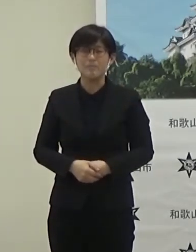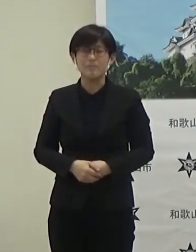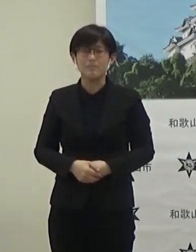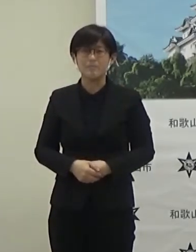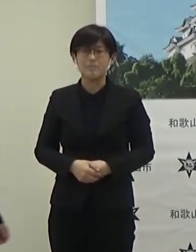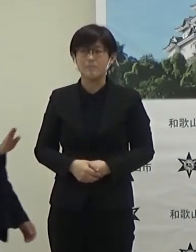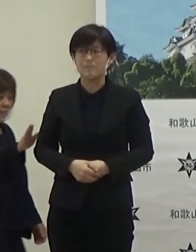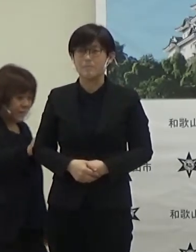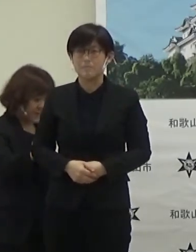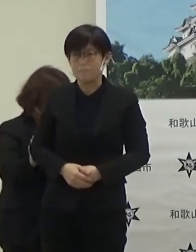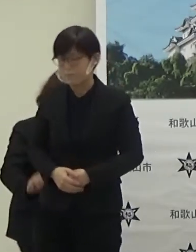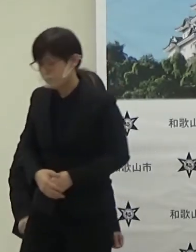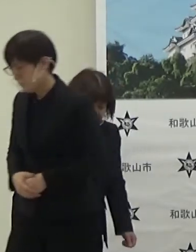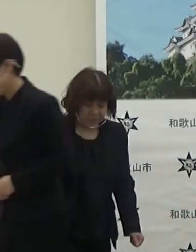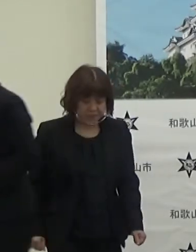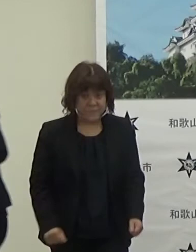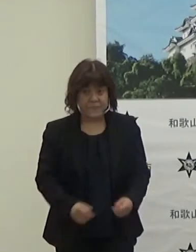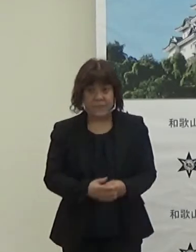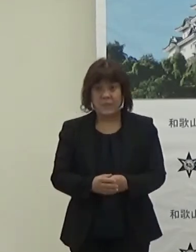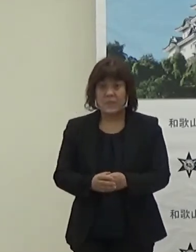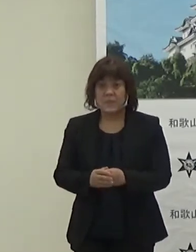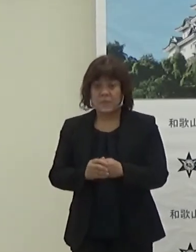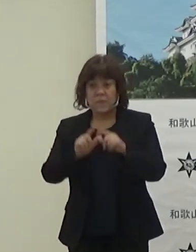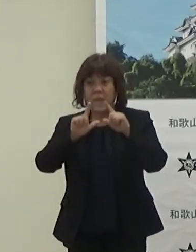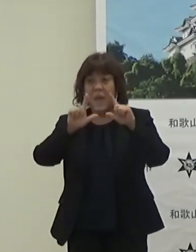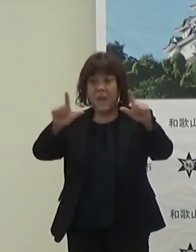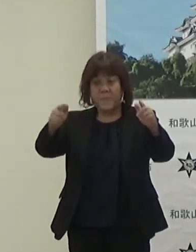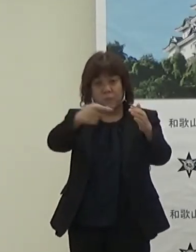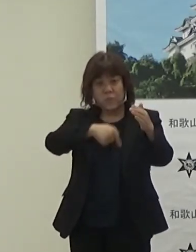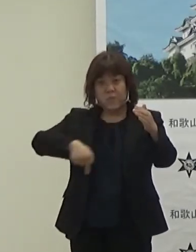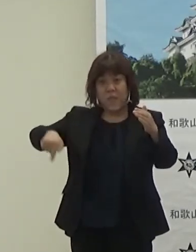それではまず発表項目について質問はありませんか